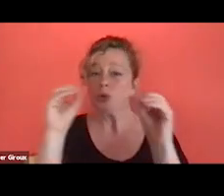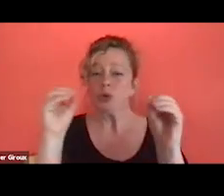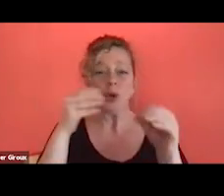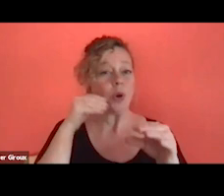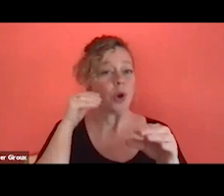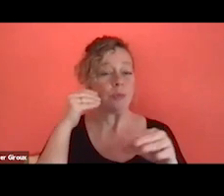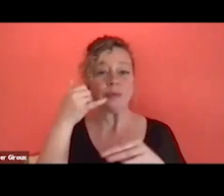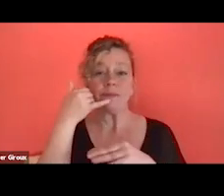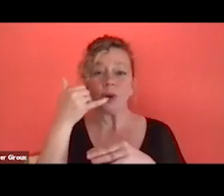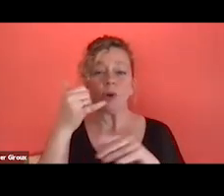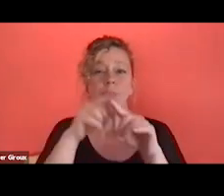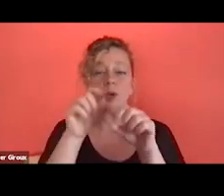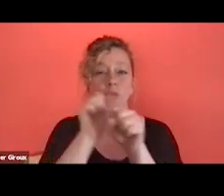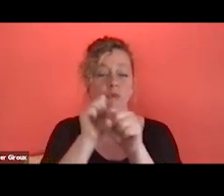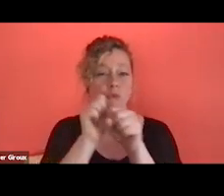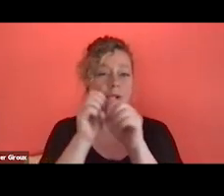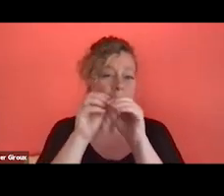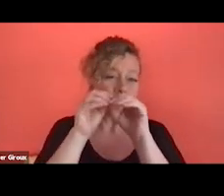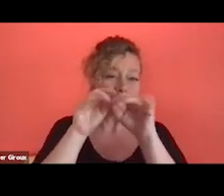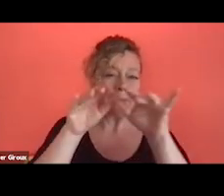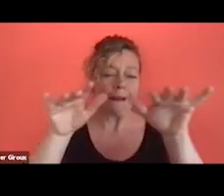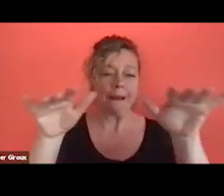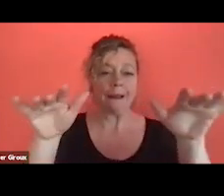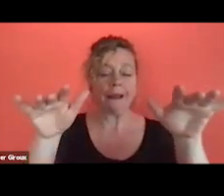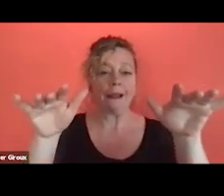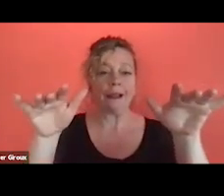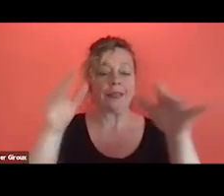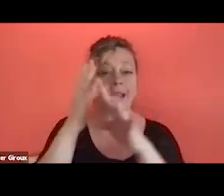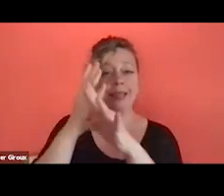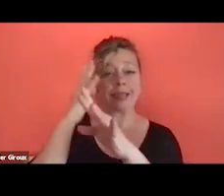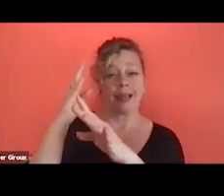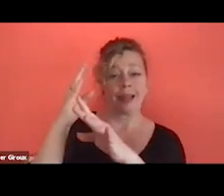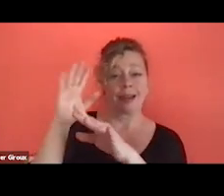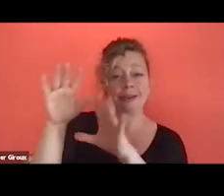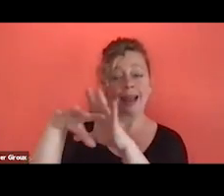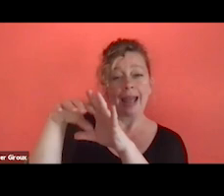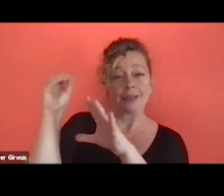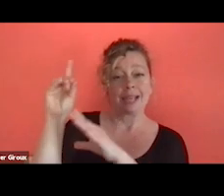sino también para trabajar en esta pandemia. Esa línea fuera de la Misión de Rescate de Denver, esas líneas habían persistido.